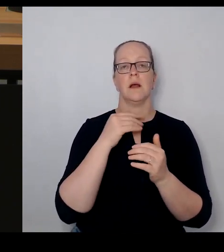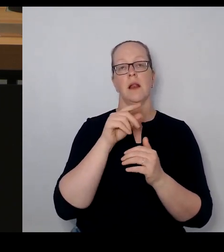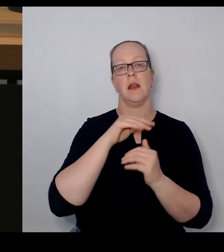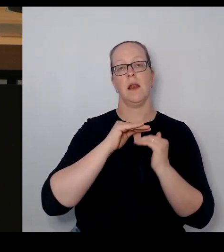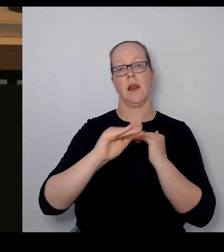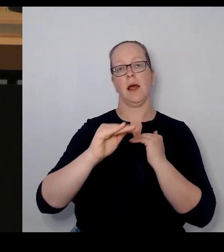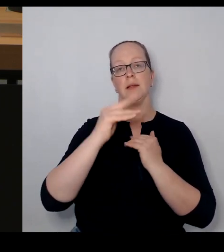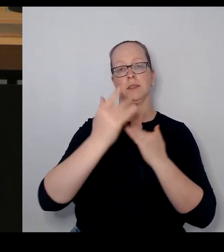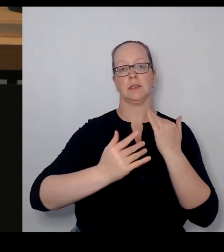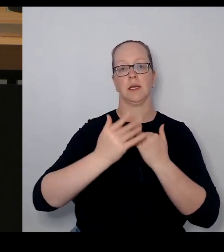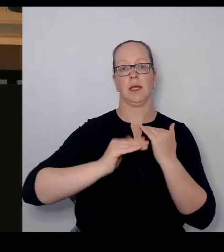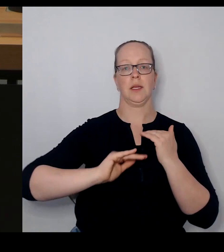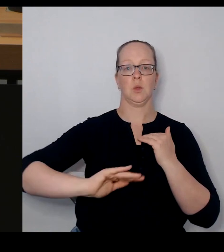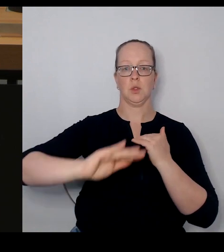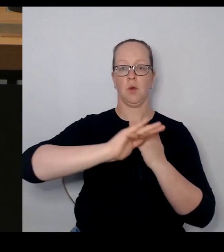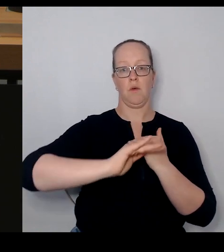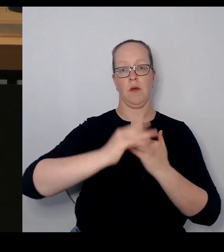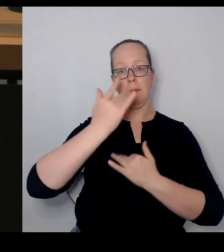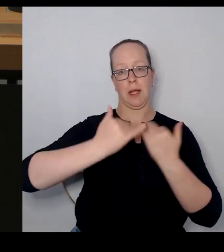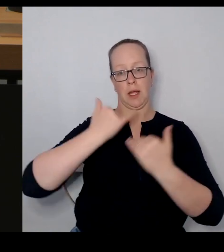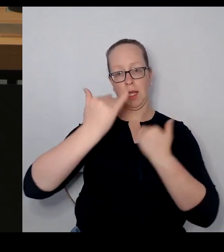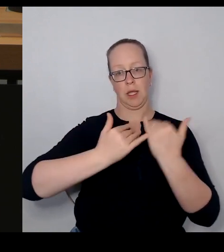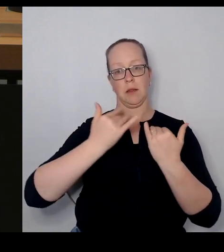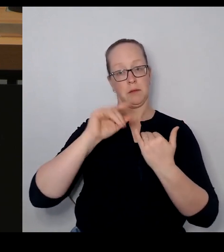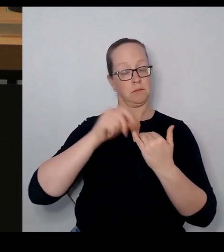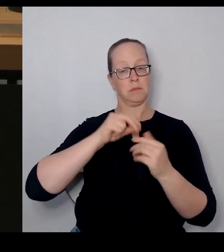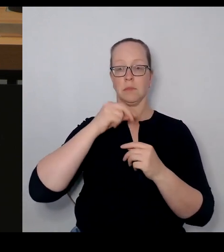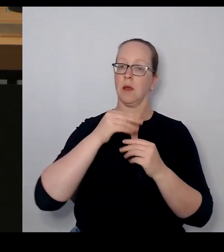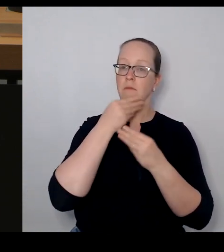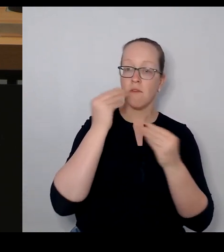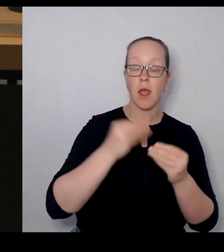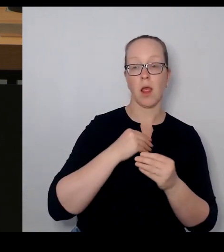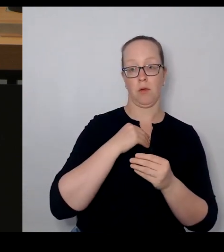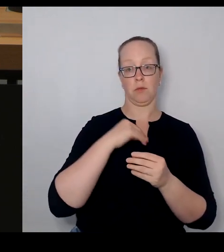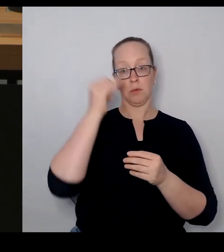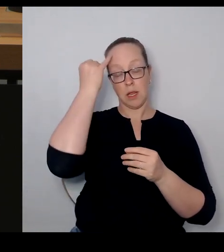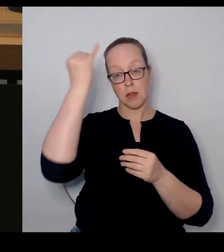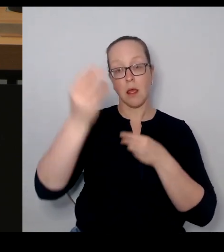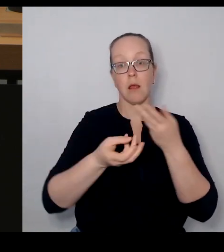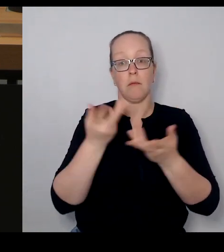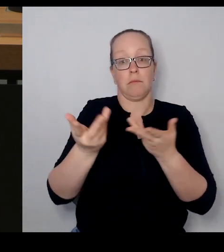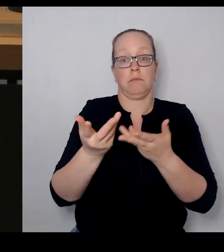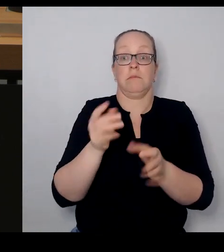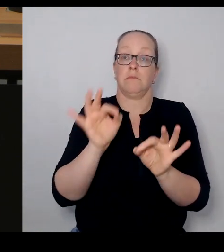parlamentarischen Beratungen der vielfältigen Hinweise des Landesrechnungshofs und möchte mich zum Abschluss noch einmal